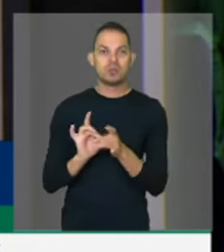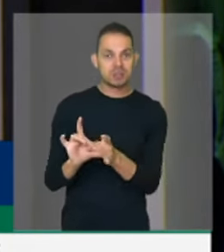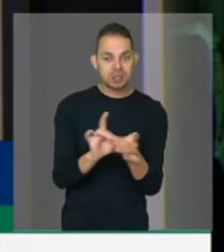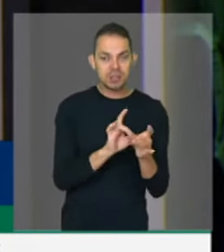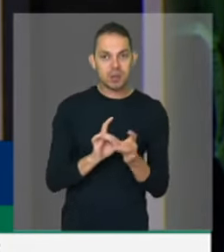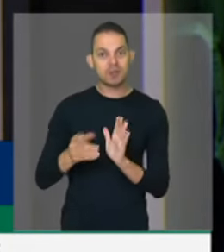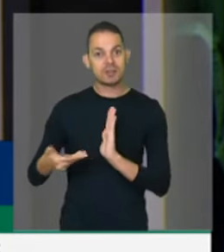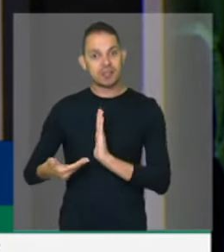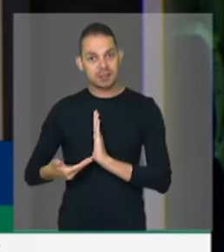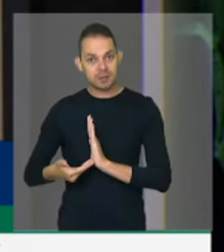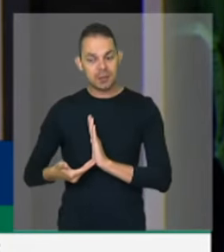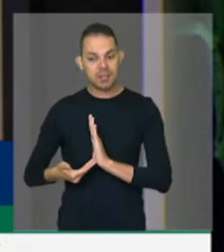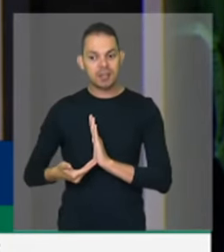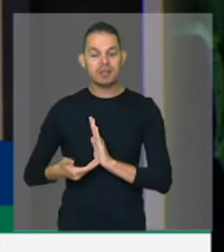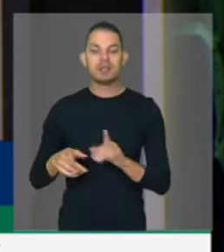HAVERÁRENÚNCIA DE RECEITA, DE ATÉ 2 BI E MEIO E ONDE